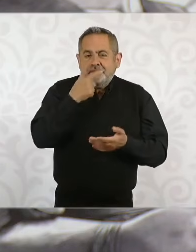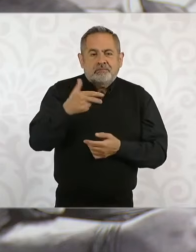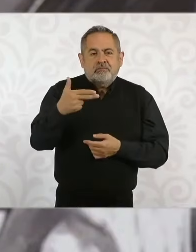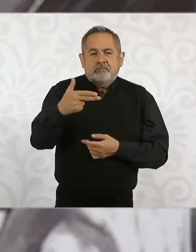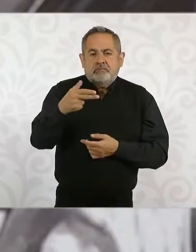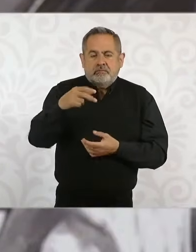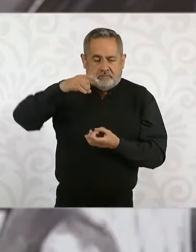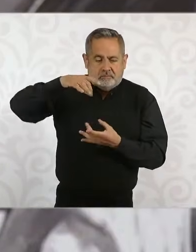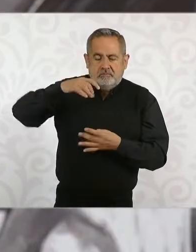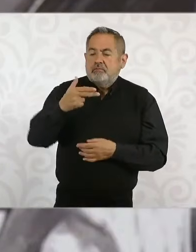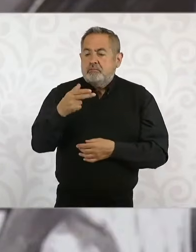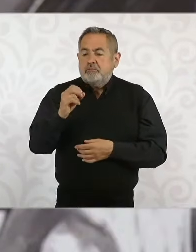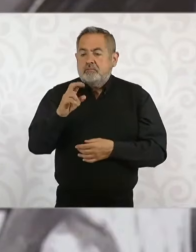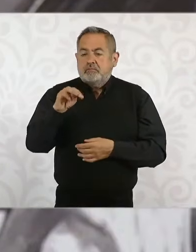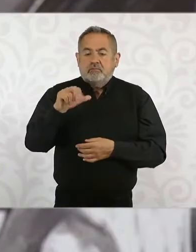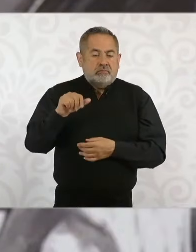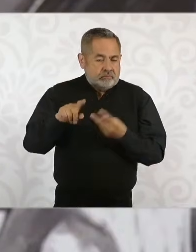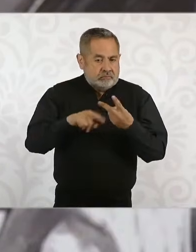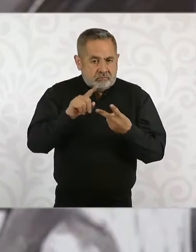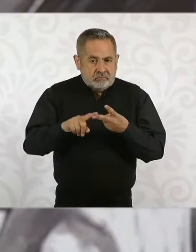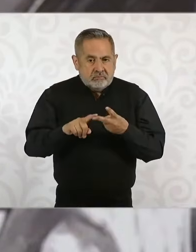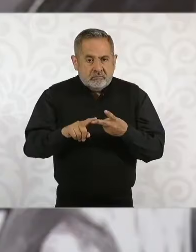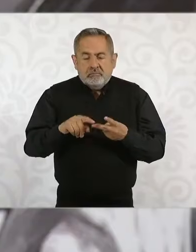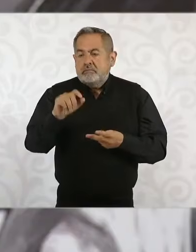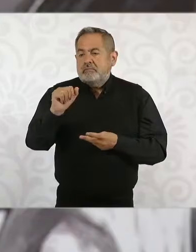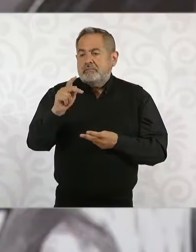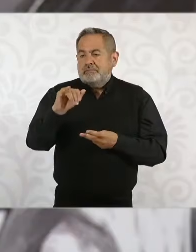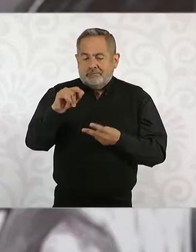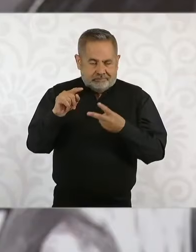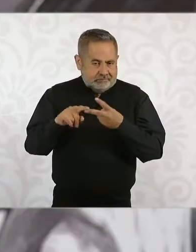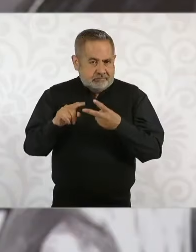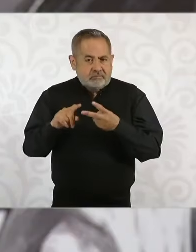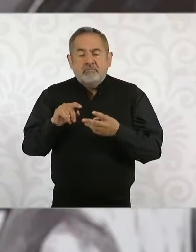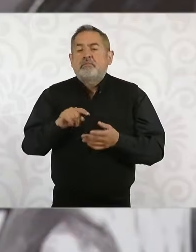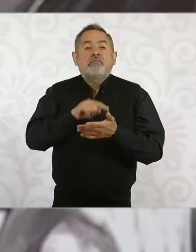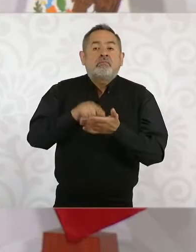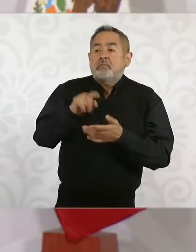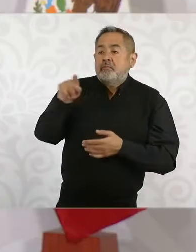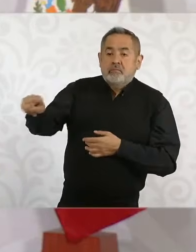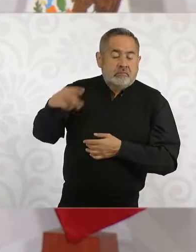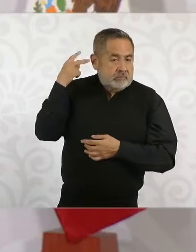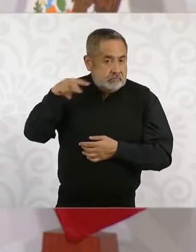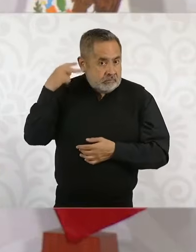también de ingredientes activos conocidos como API en Orizaba, en Veracruz tiene un avance superior